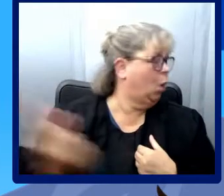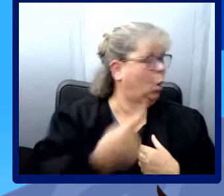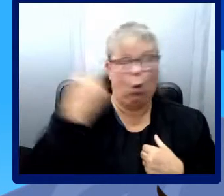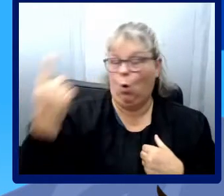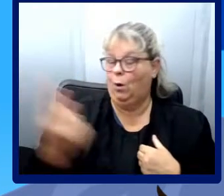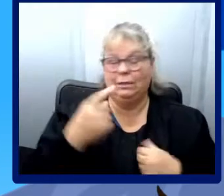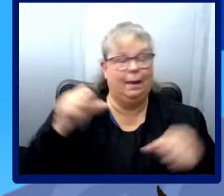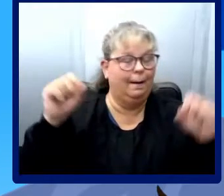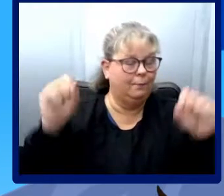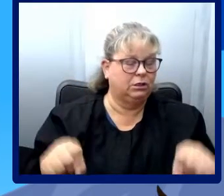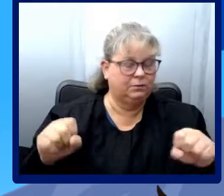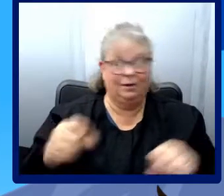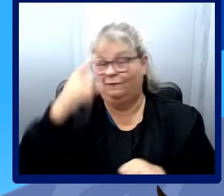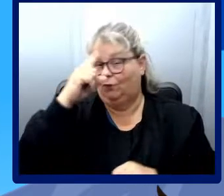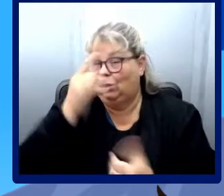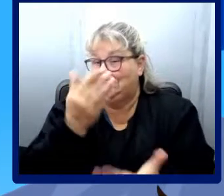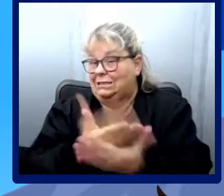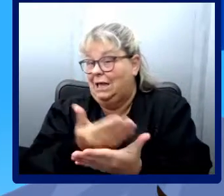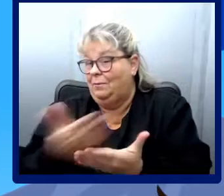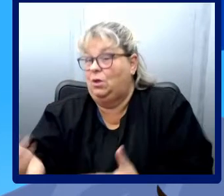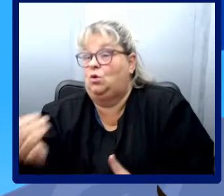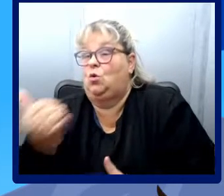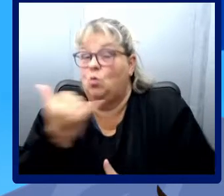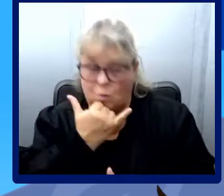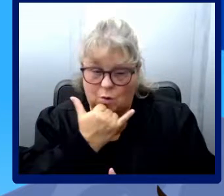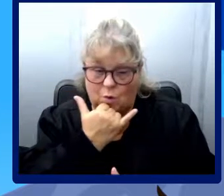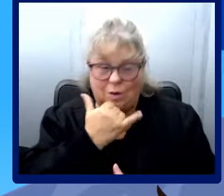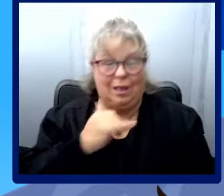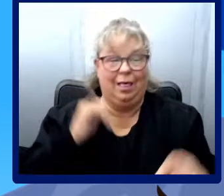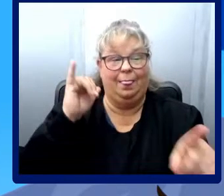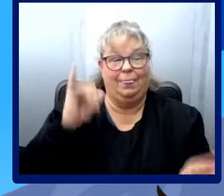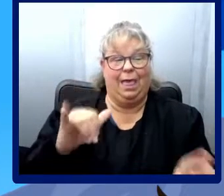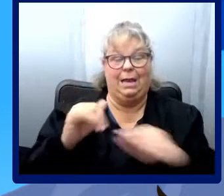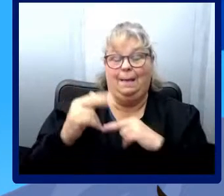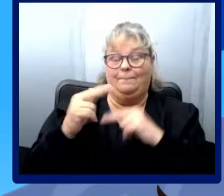de que algo vaya mal y la interfaz gráfica de Flow Builder facilita leer